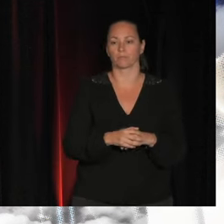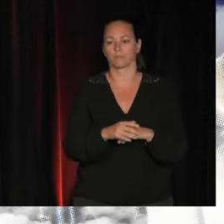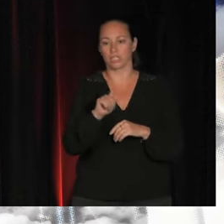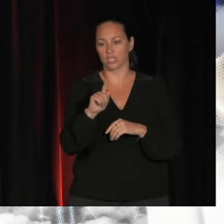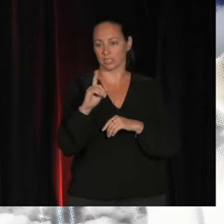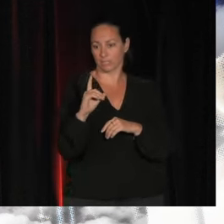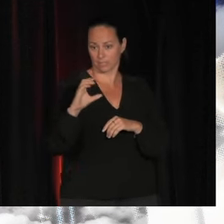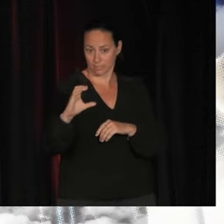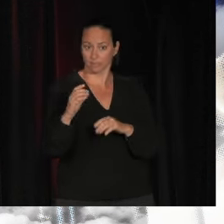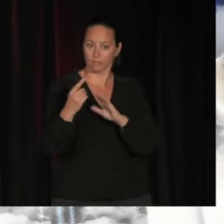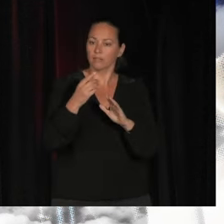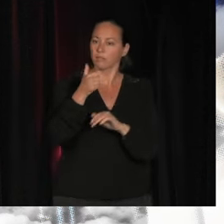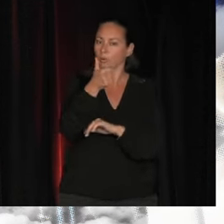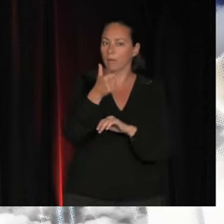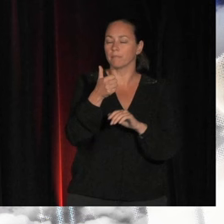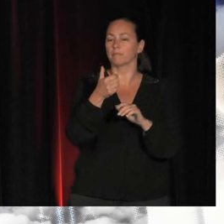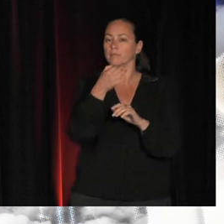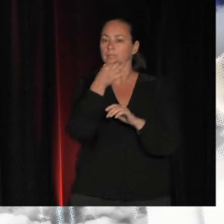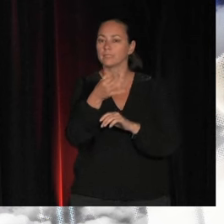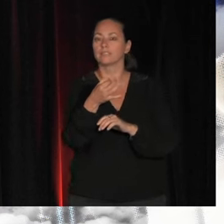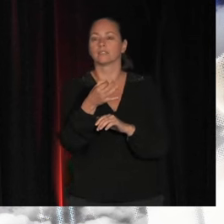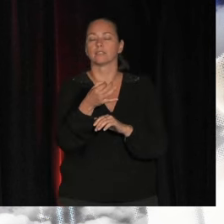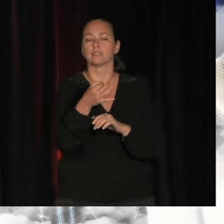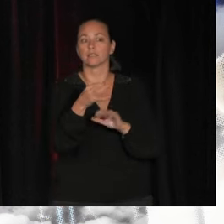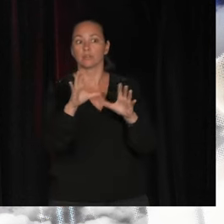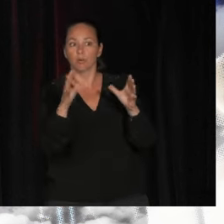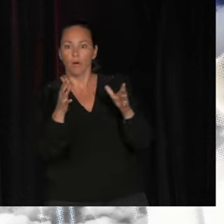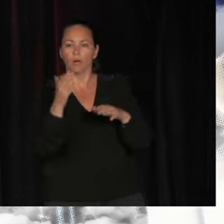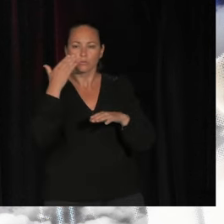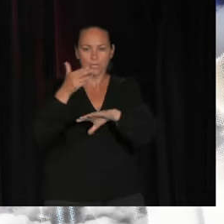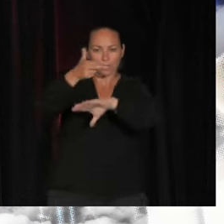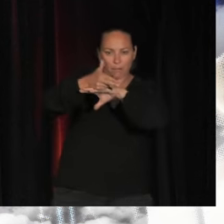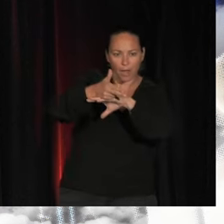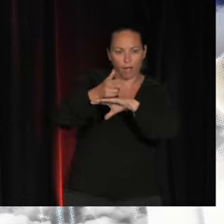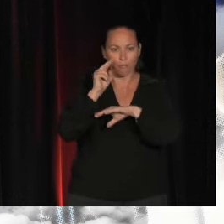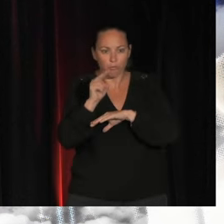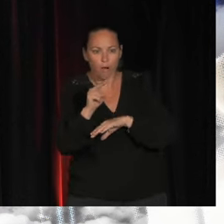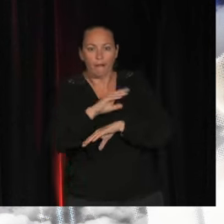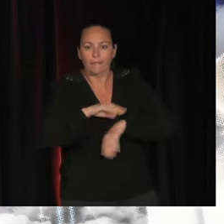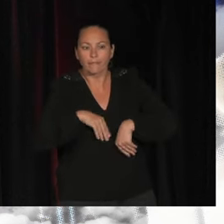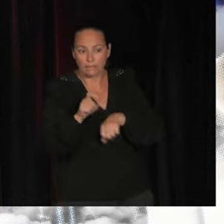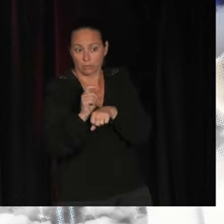ils expliquent comment fonctionne la Kill Cam, la caméra quand vous vous faites tuer, vous voyez les dernières secondes qui se sont passées.